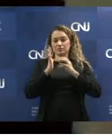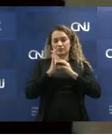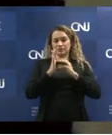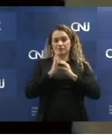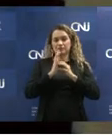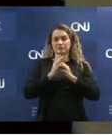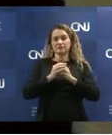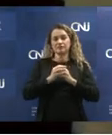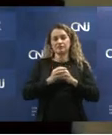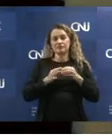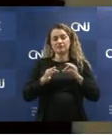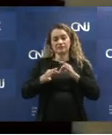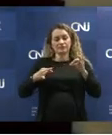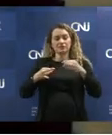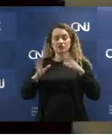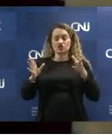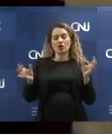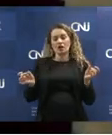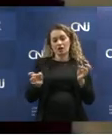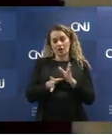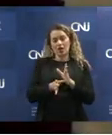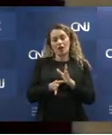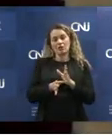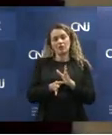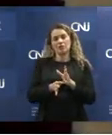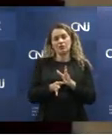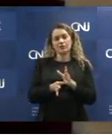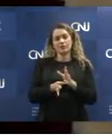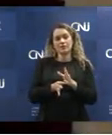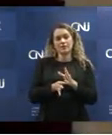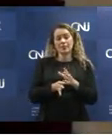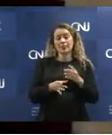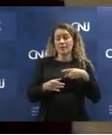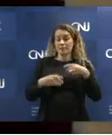Sem mais delongas, eu já encerro a sustentação oral.